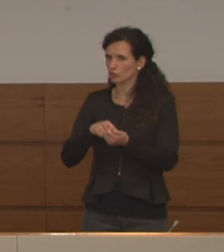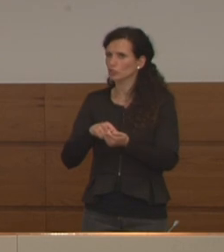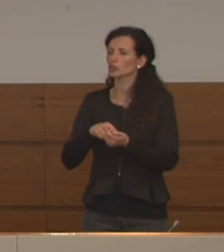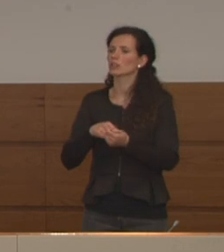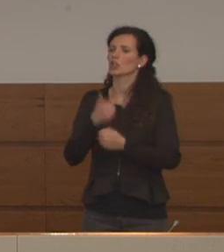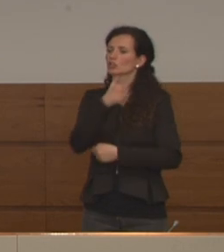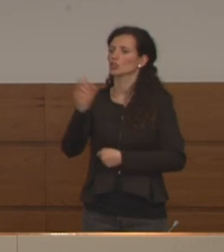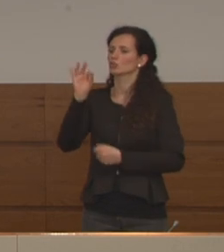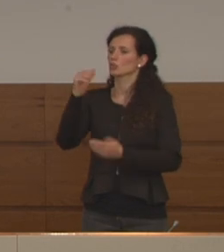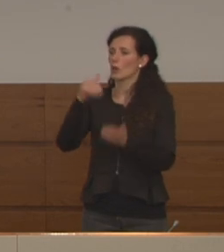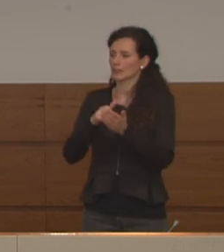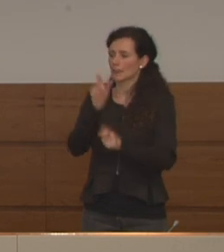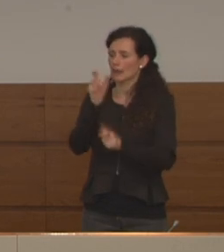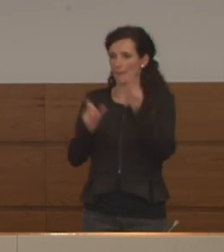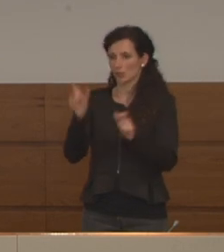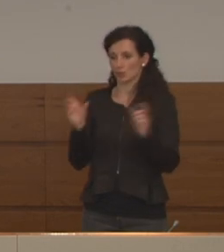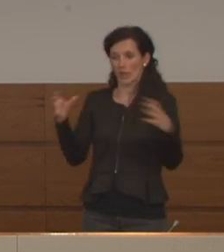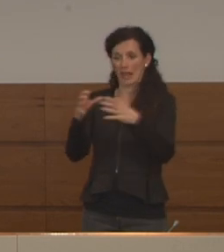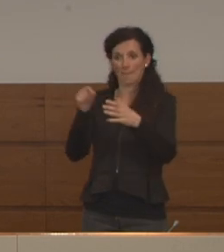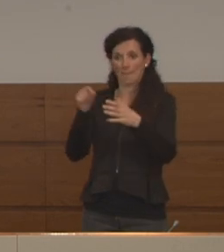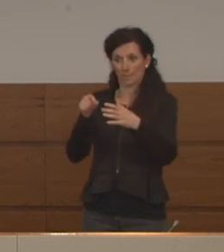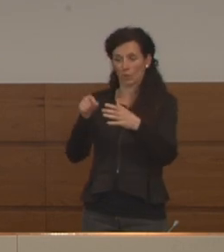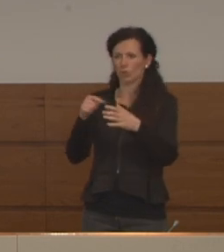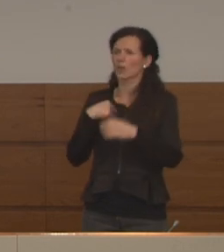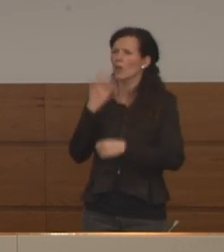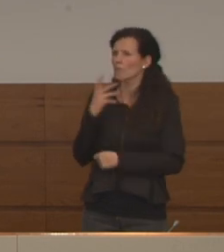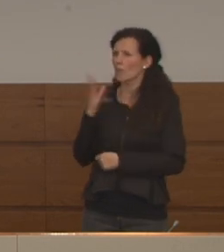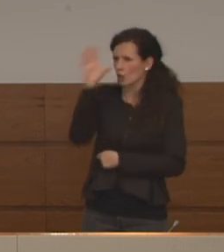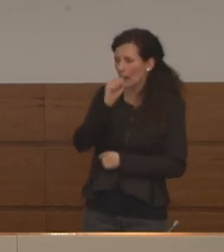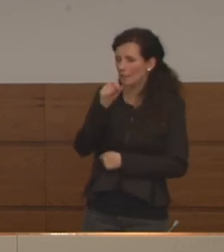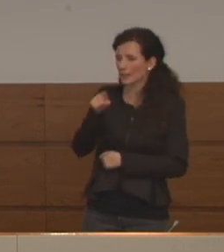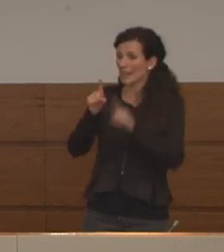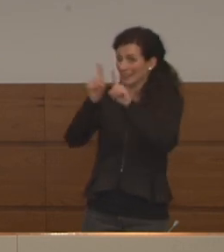Volevo solo capire se sarà sperimentato lo stesso tipo di test in tutte le